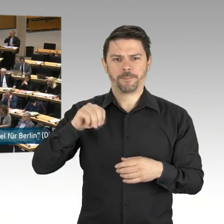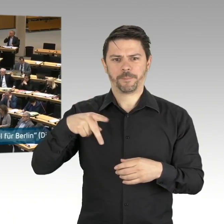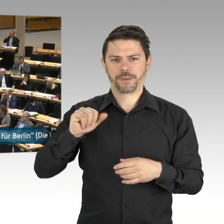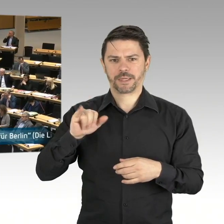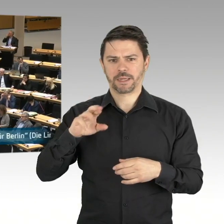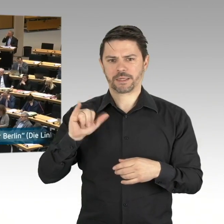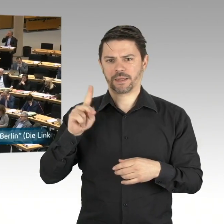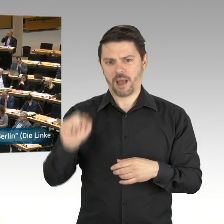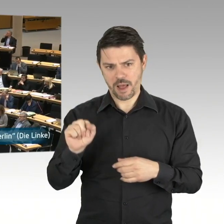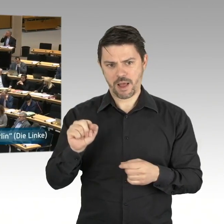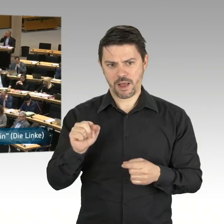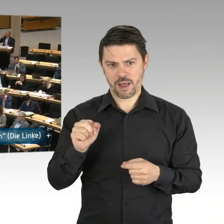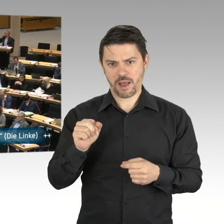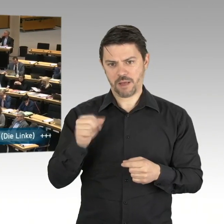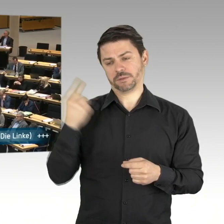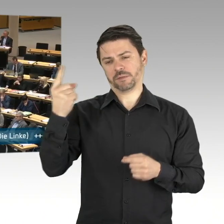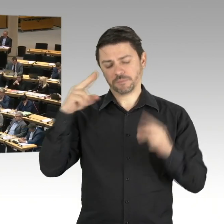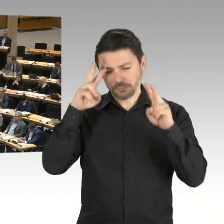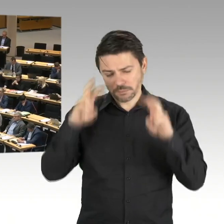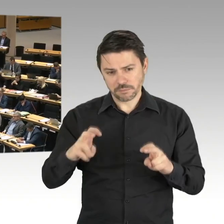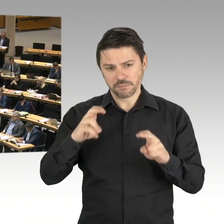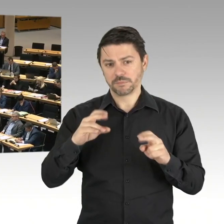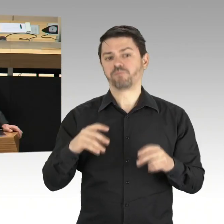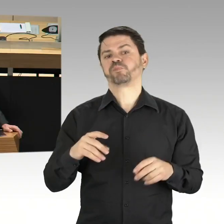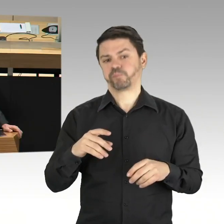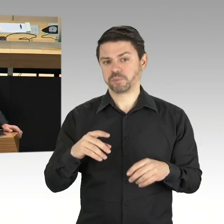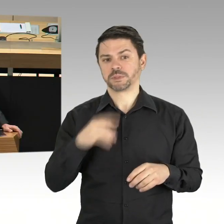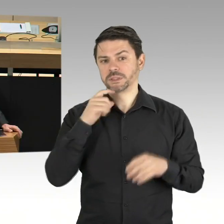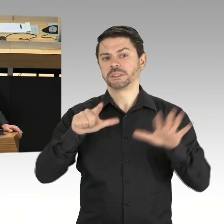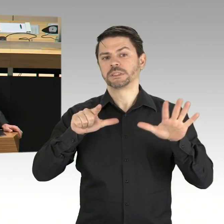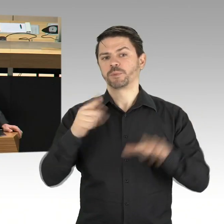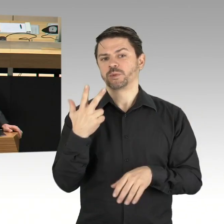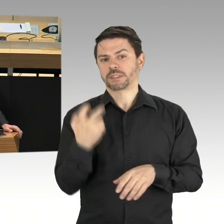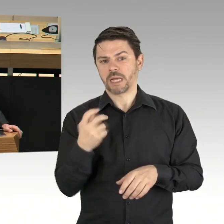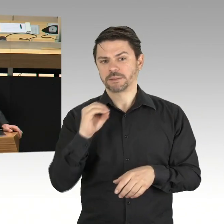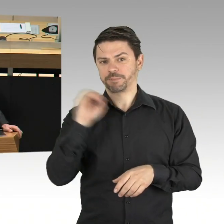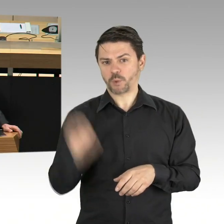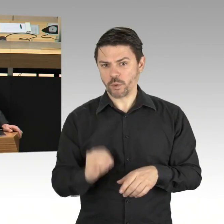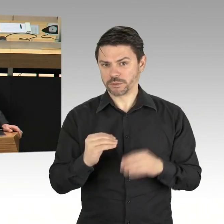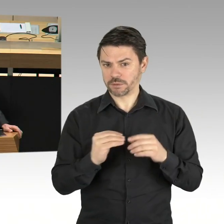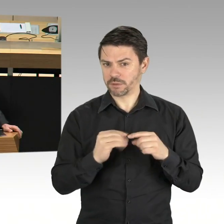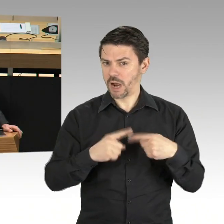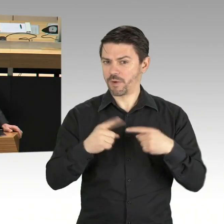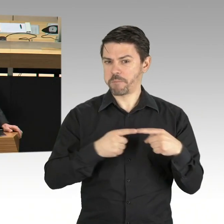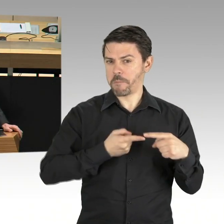und es muss das klare Signal geben, es kann keine grenzenlose Mietpreissteigerung geben. Es kann keine grenzenlose Verwertung geben